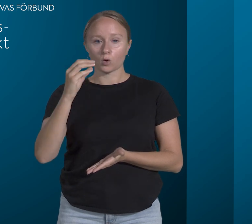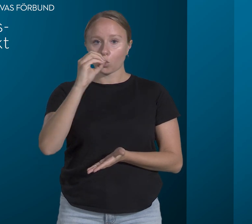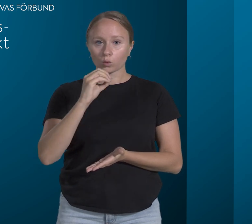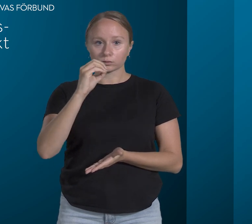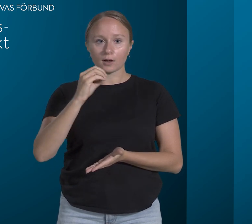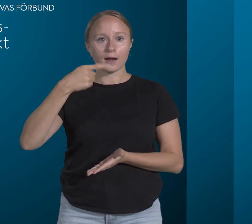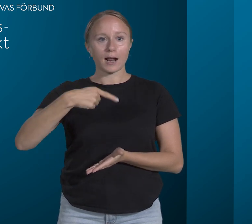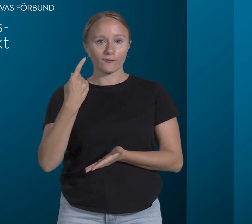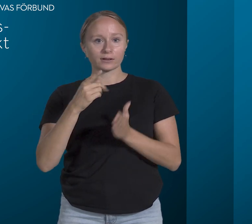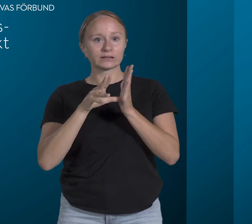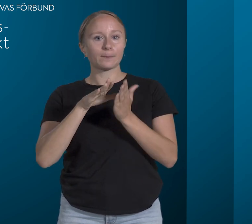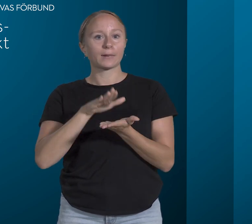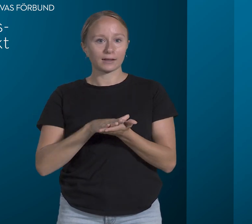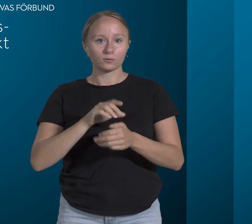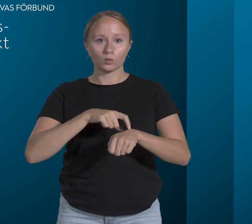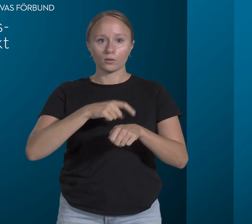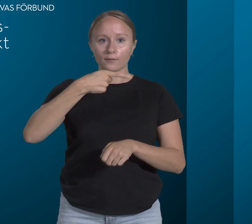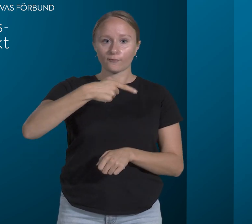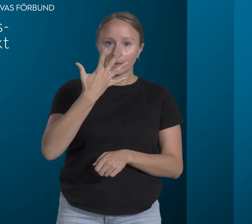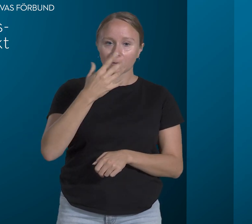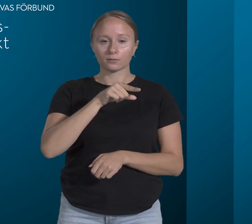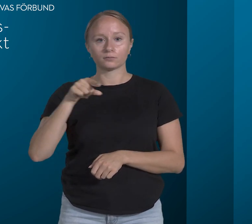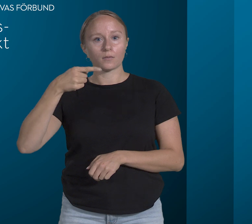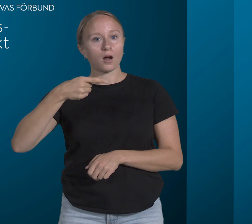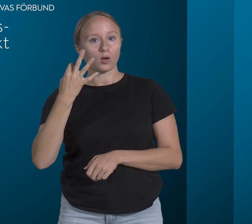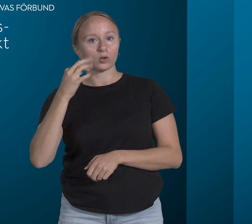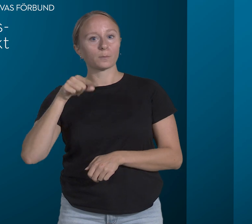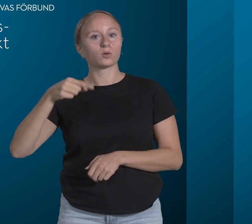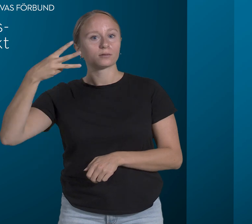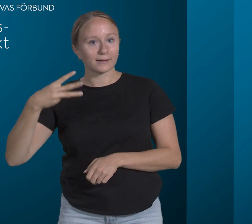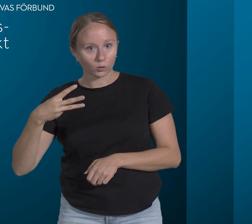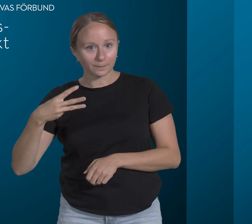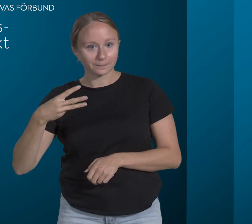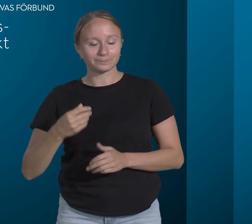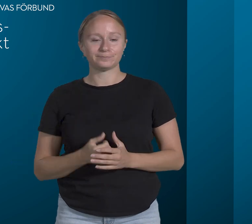onsdagen den 11 september 2024 kl. 15.00-18.30.